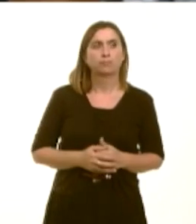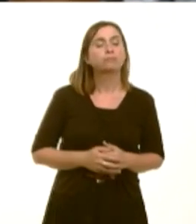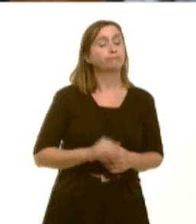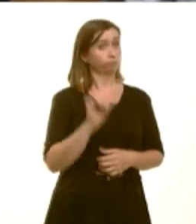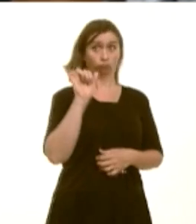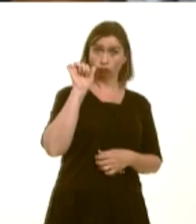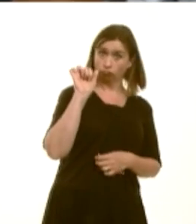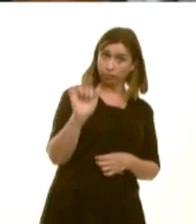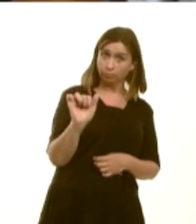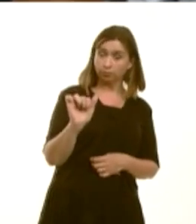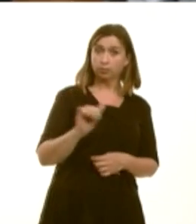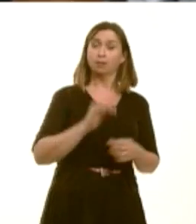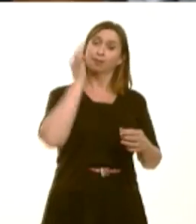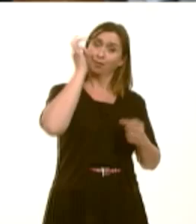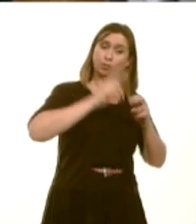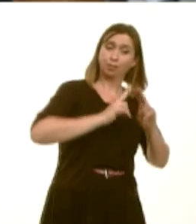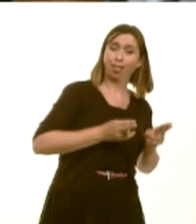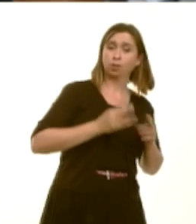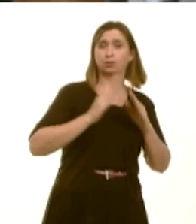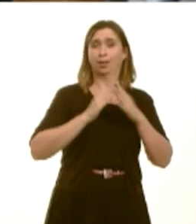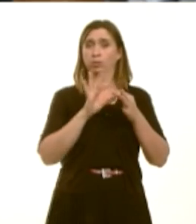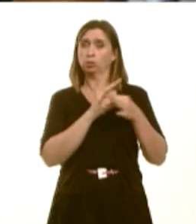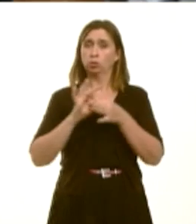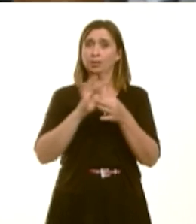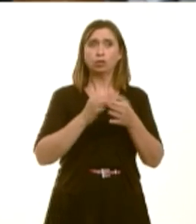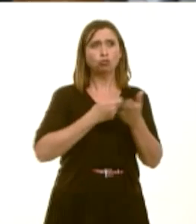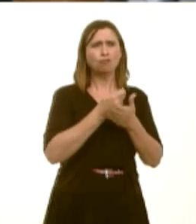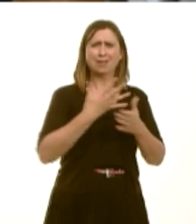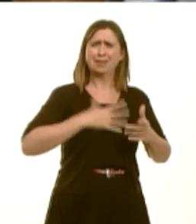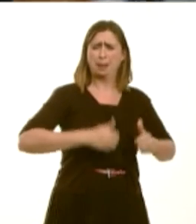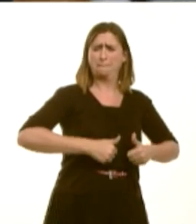Ar un adeg, nid felly roedd hi. Rwyín gwybod, os oedd unrhyw yst‚d o dai cyhoeddus wedi